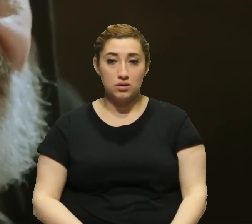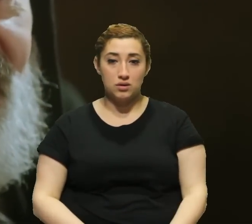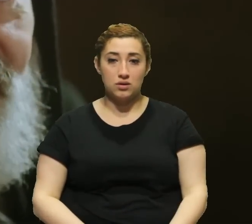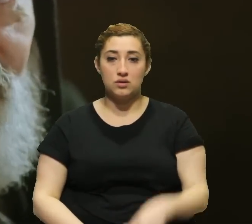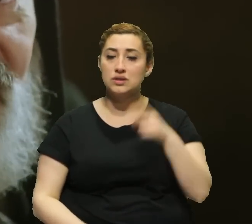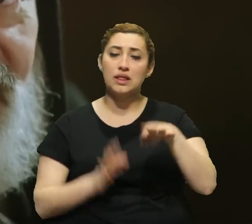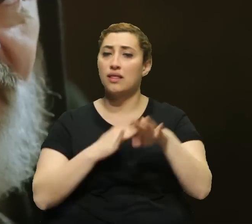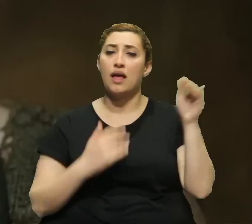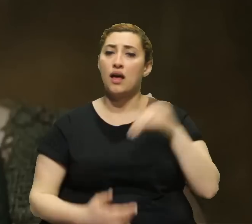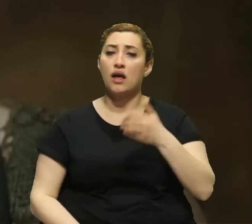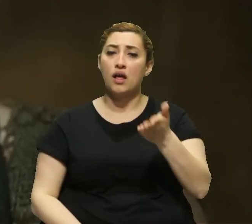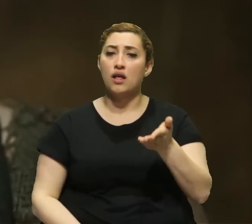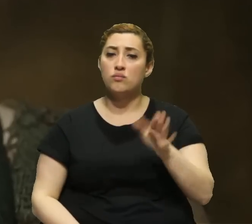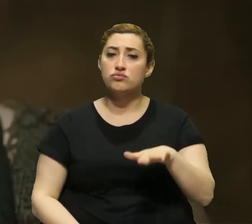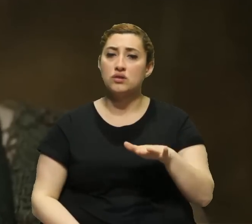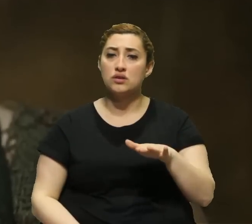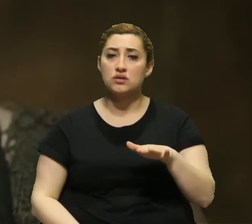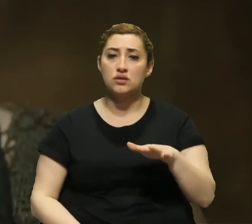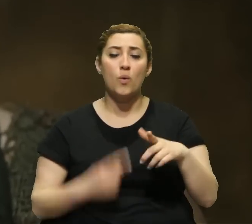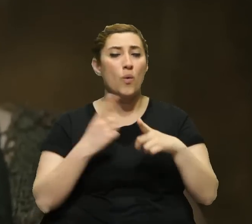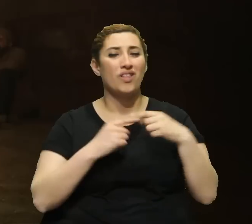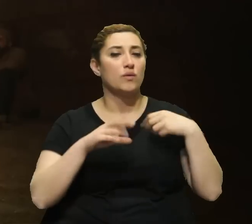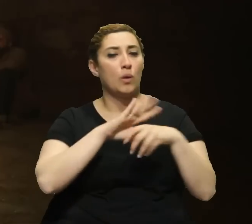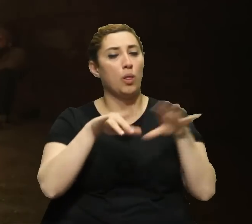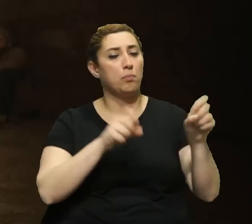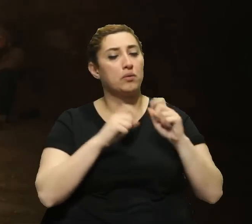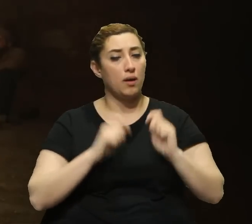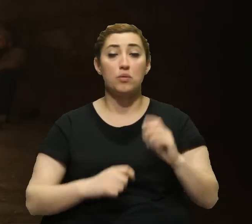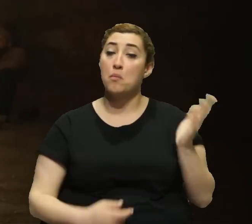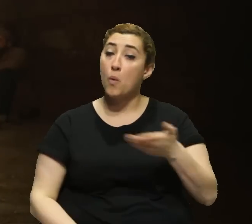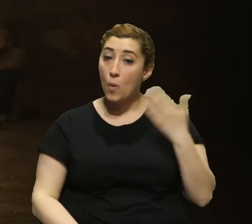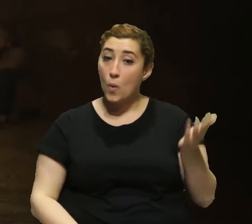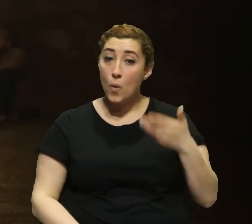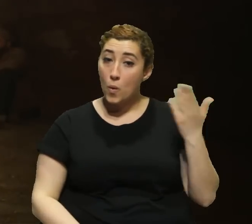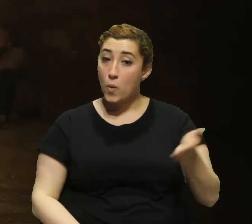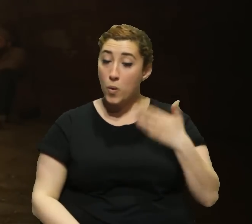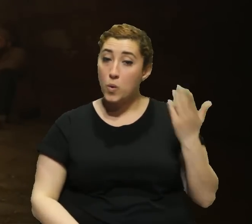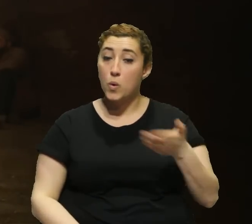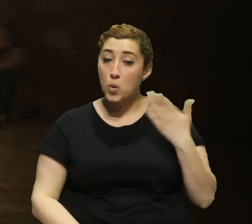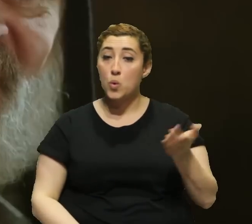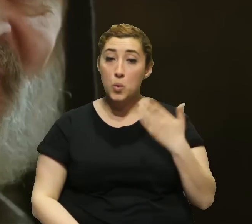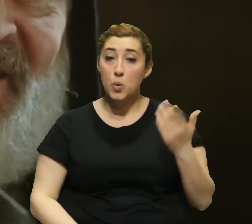Sen neden buradasın? -Hanı soydum. Ooo ooo oh, oh, oh, oh!